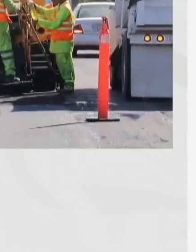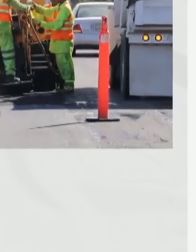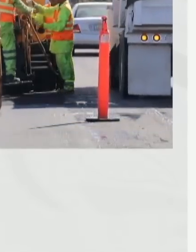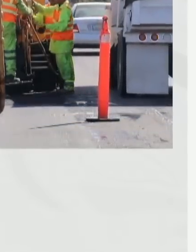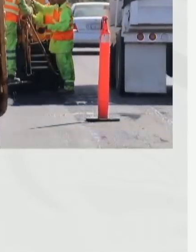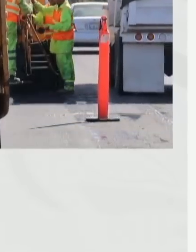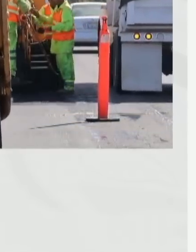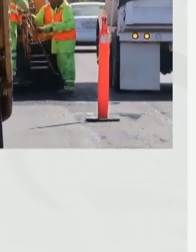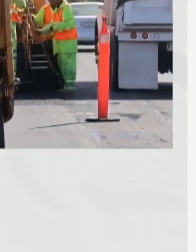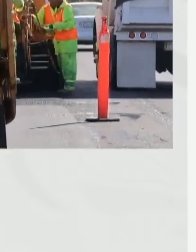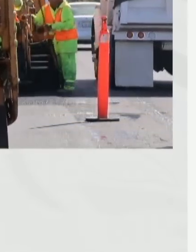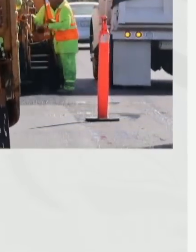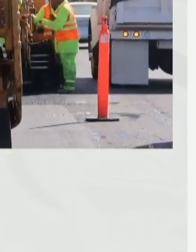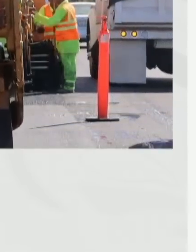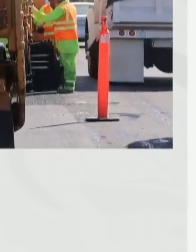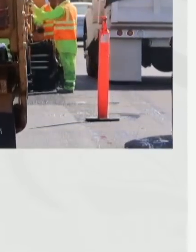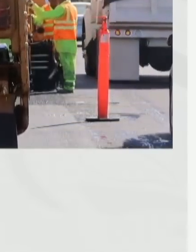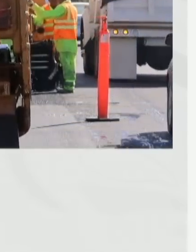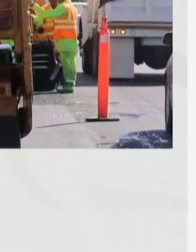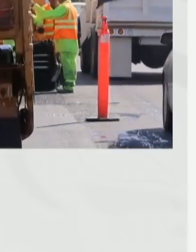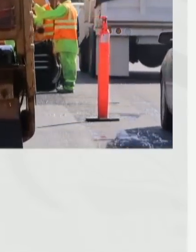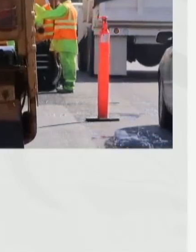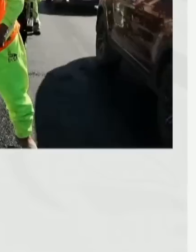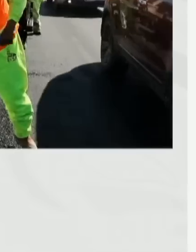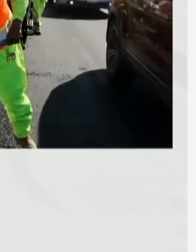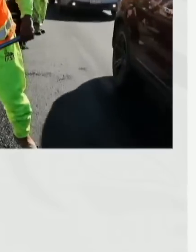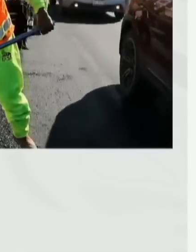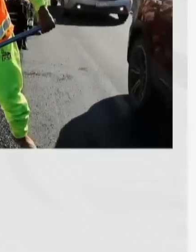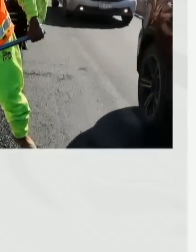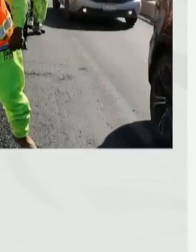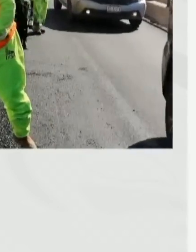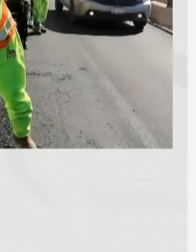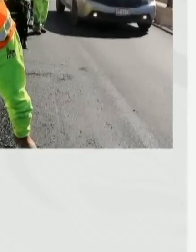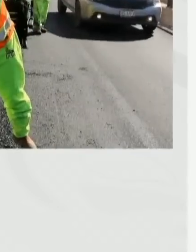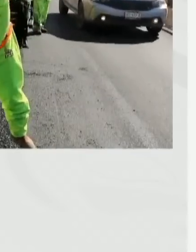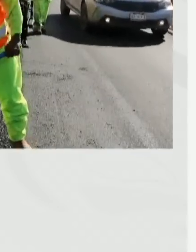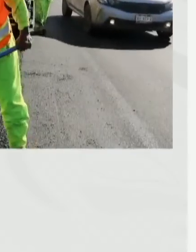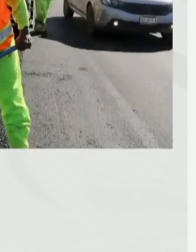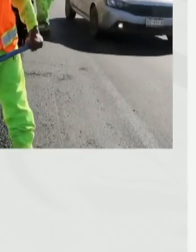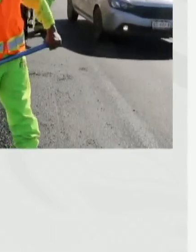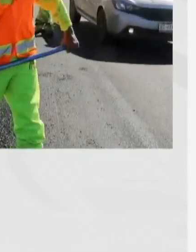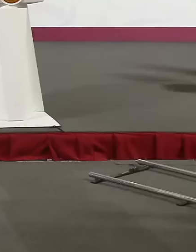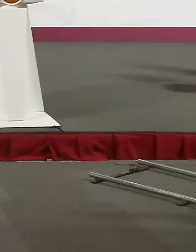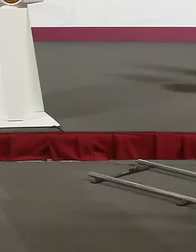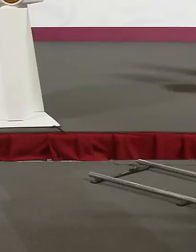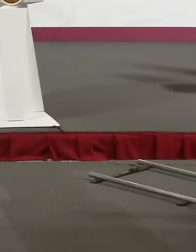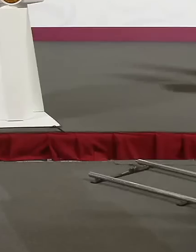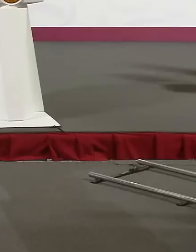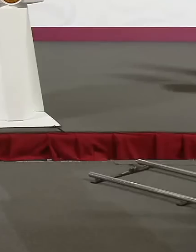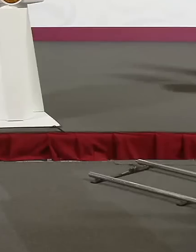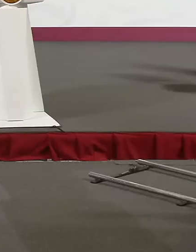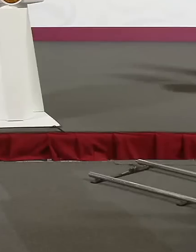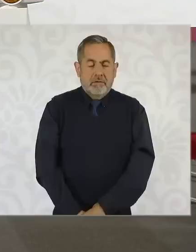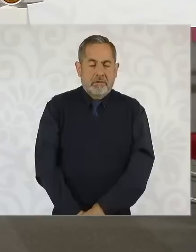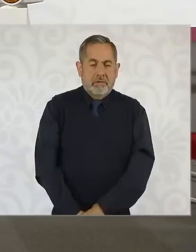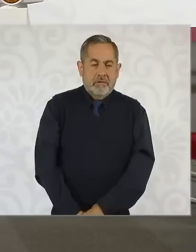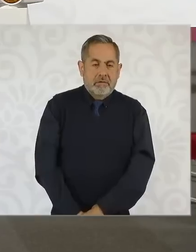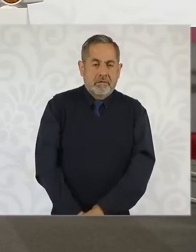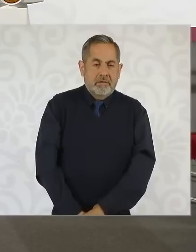de asfalto utilizadas aquí con base en esta experiencia estamos eh en proceso también de